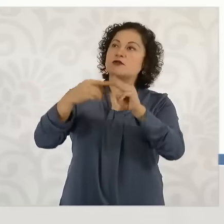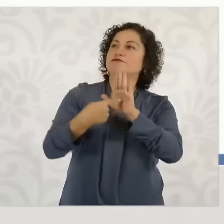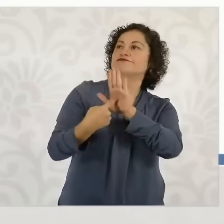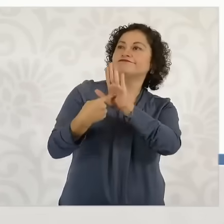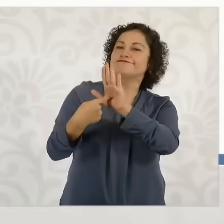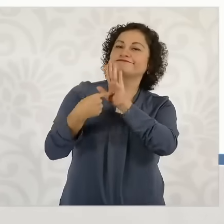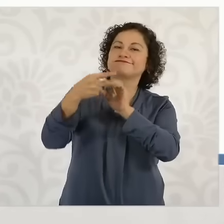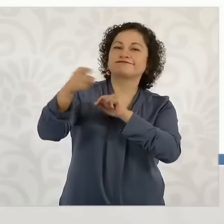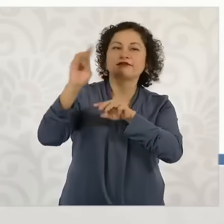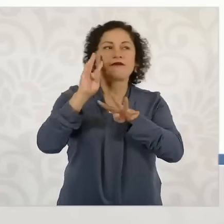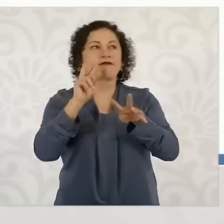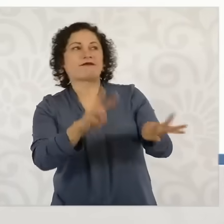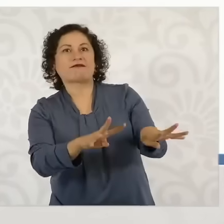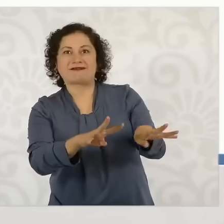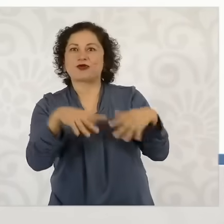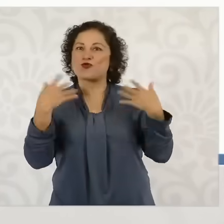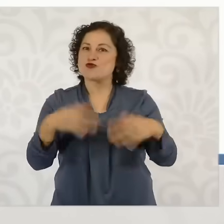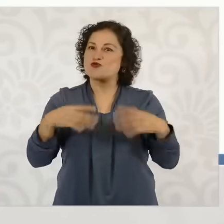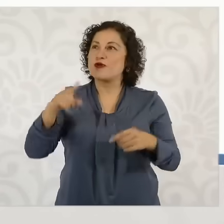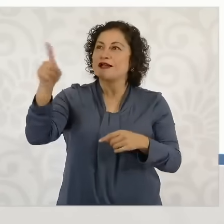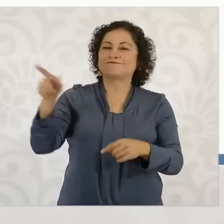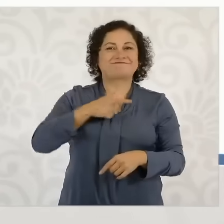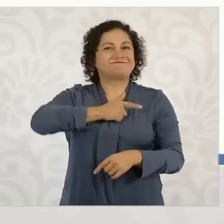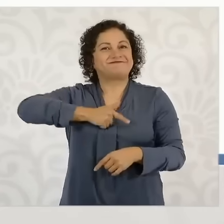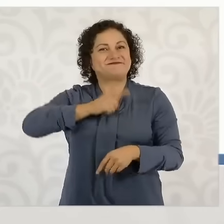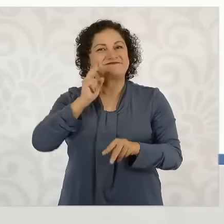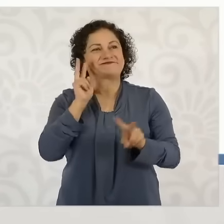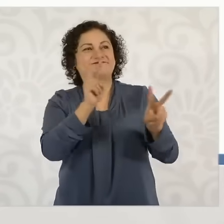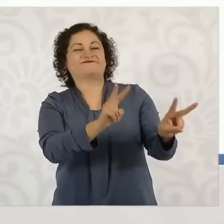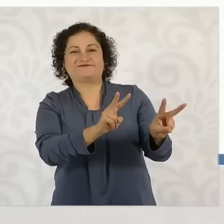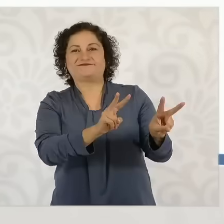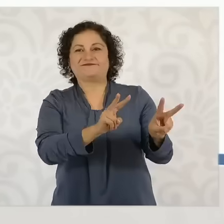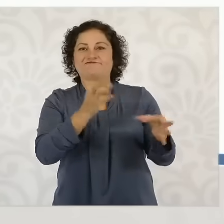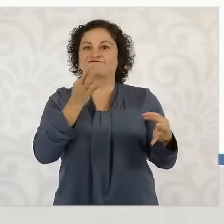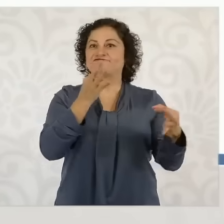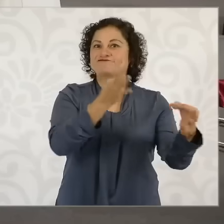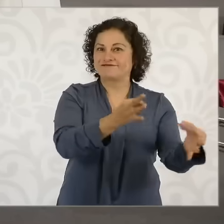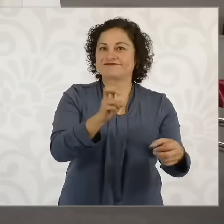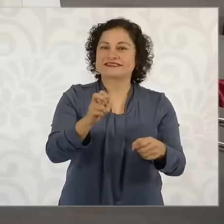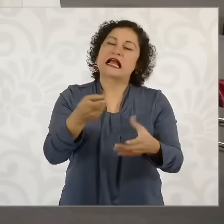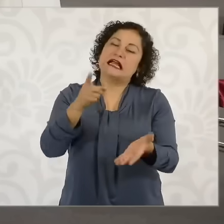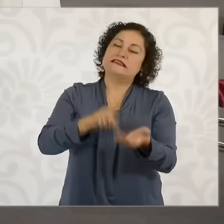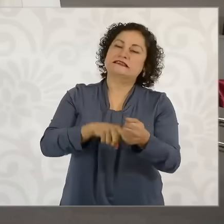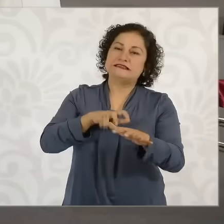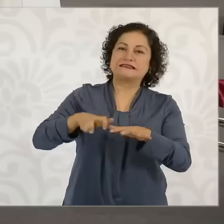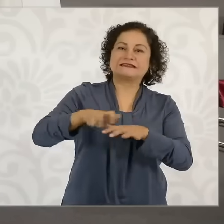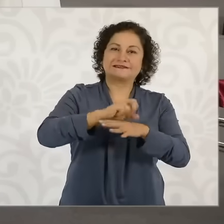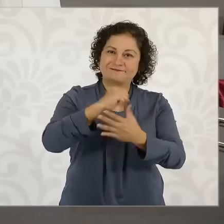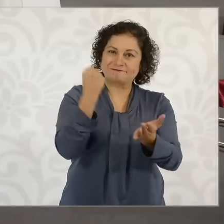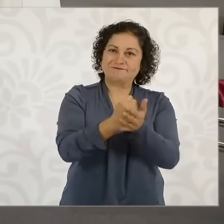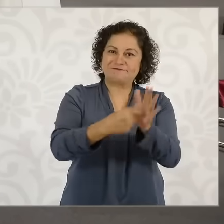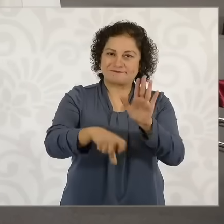éxito la figura de Temayín, representante de de de nuestro tren. También comentarles que hemos